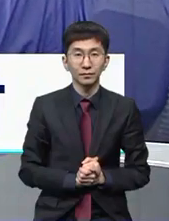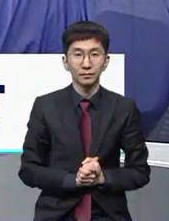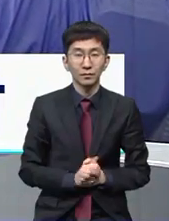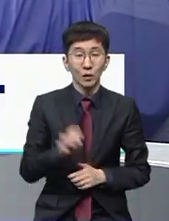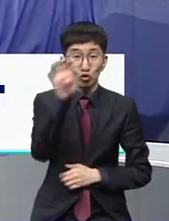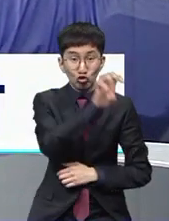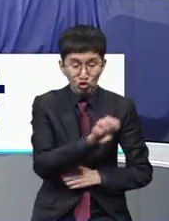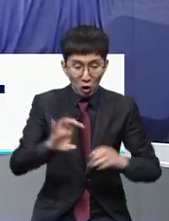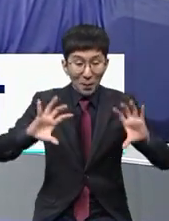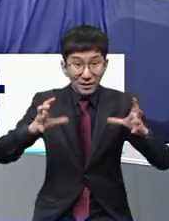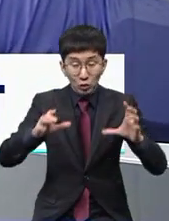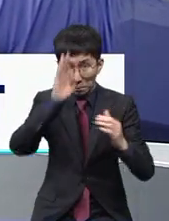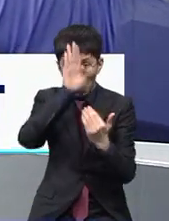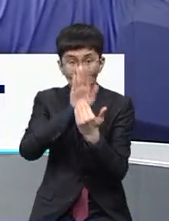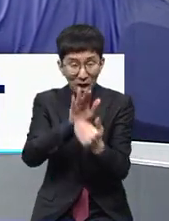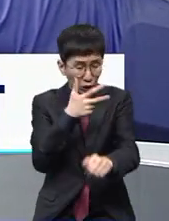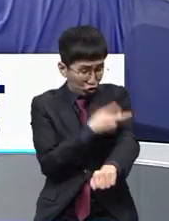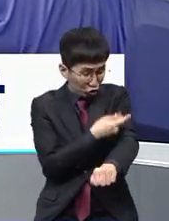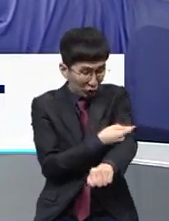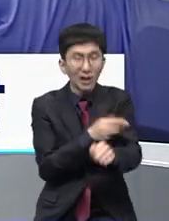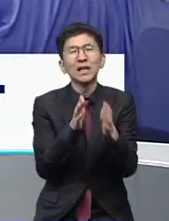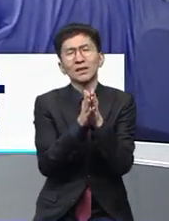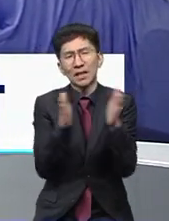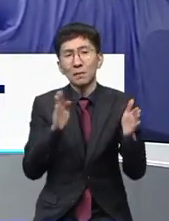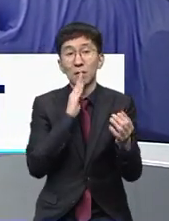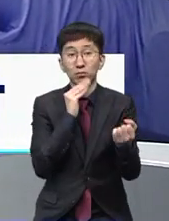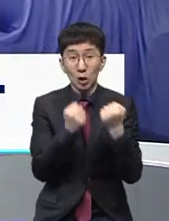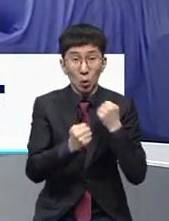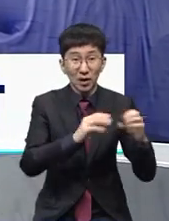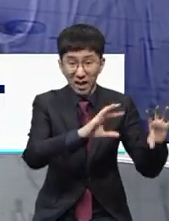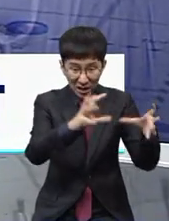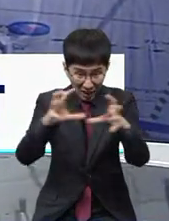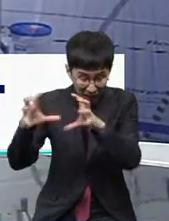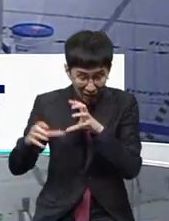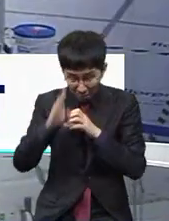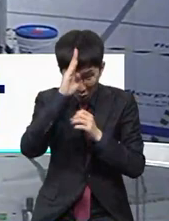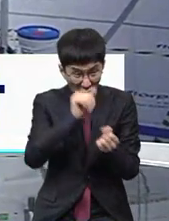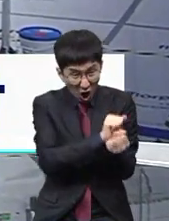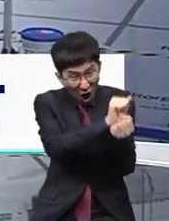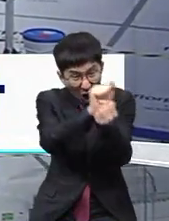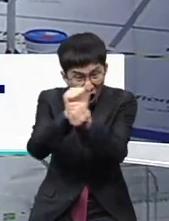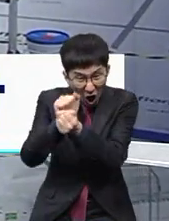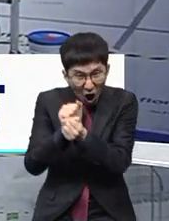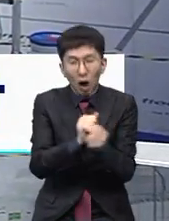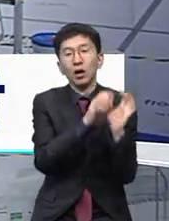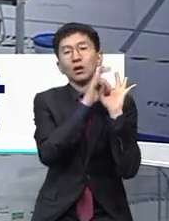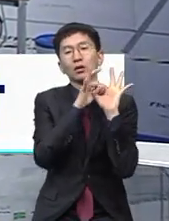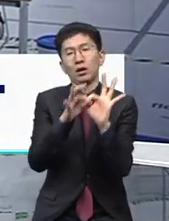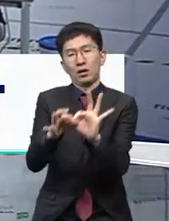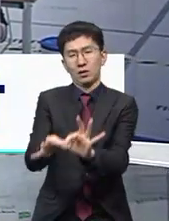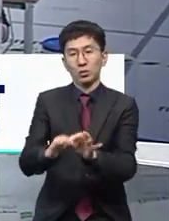(앵커) 유럽에서는 백신 접종이 시작됐지만 각 나라마다 환자 증가 추세는 꺾이지 않고 있습니다.